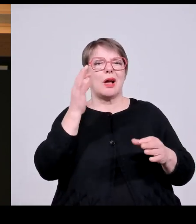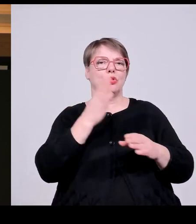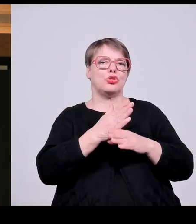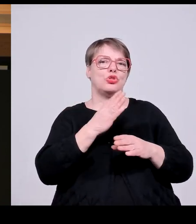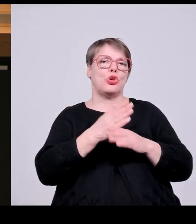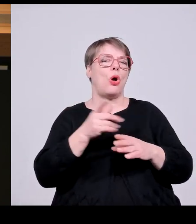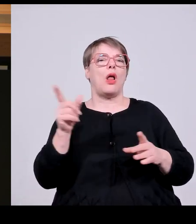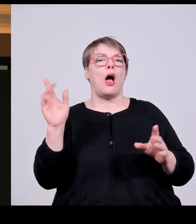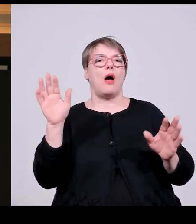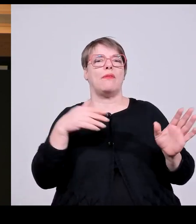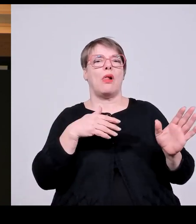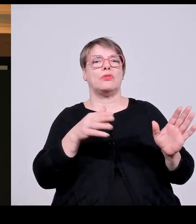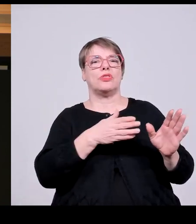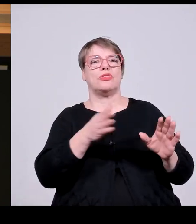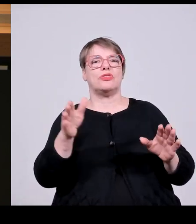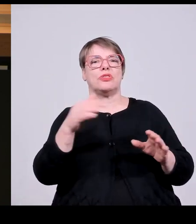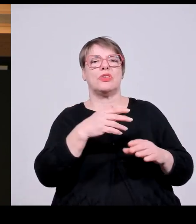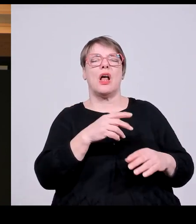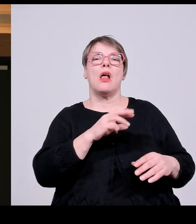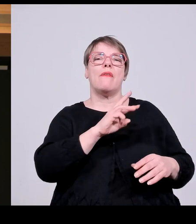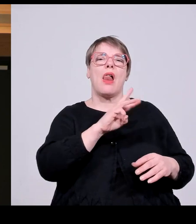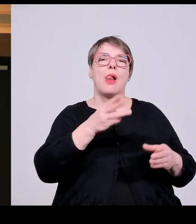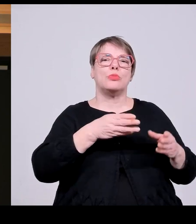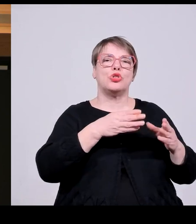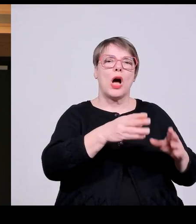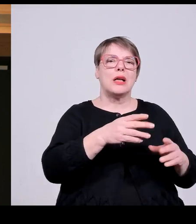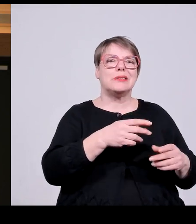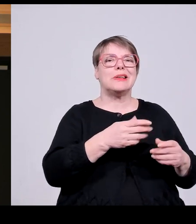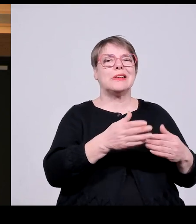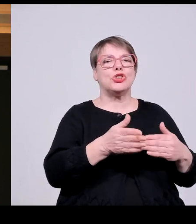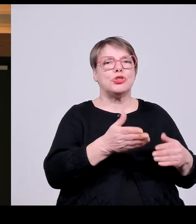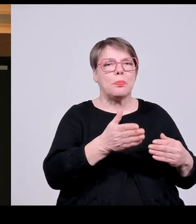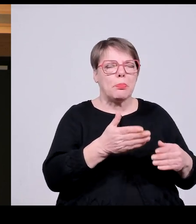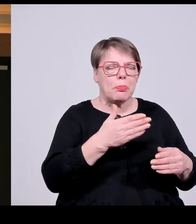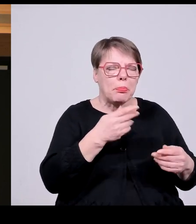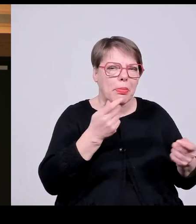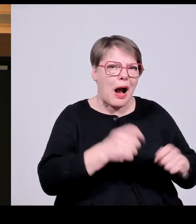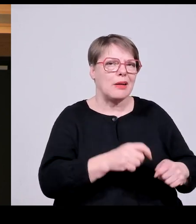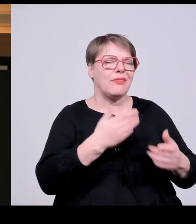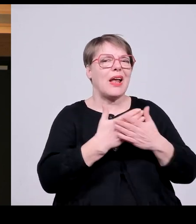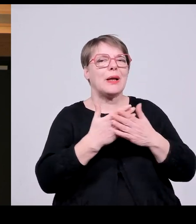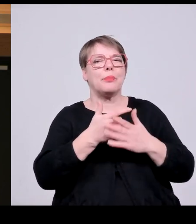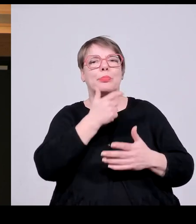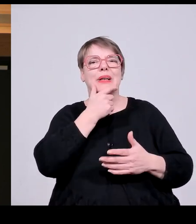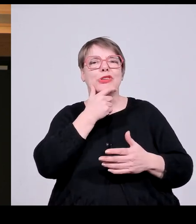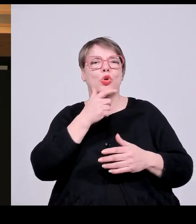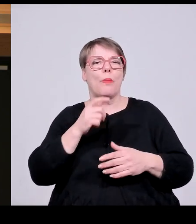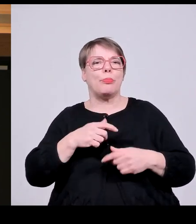einzuwenden, aber was sie hier machen, ist eine systematische Blockade des Verk. Darum gehts Herr Otto und nicht um irgendeine Fußgängerzone.